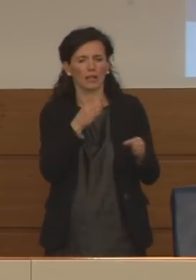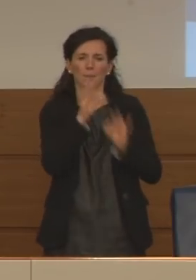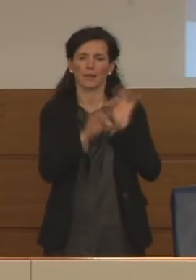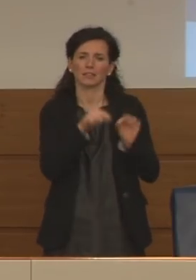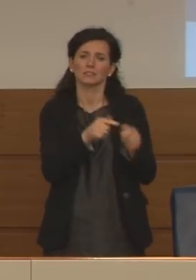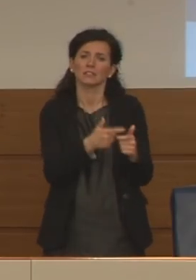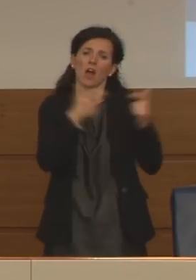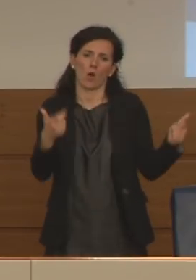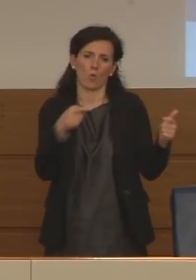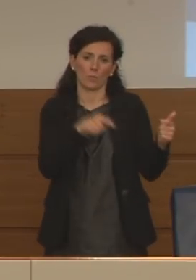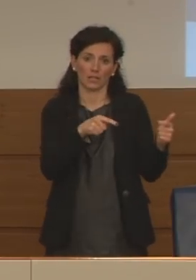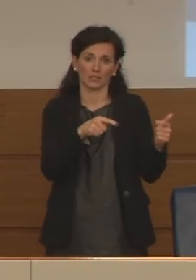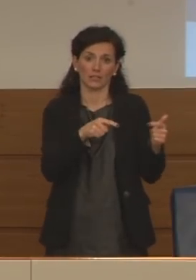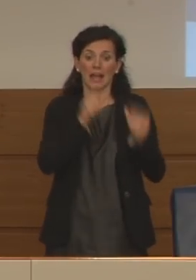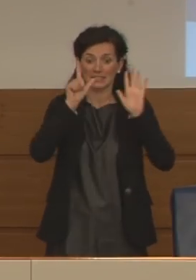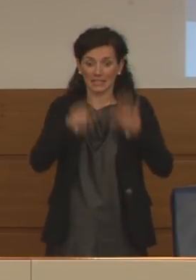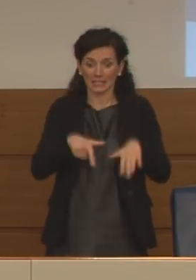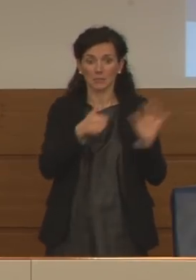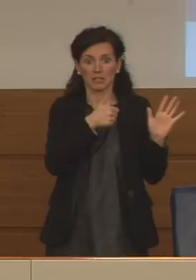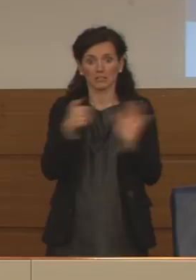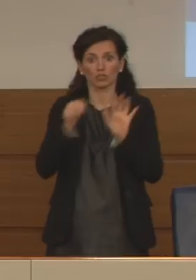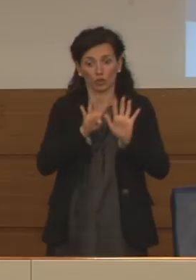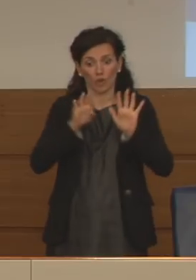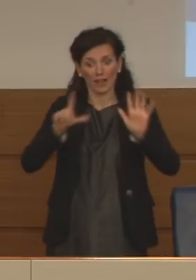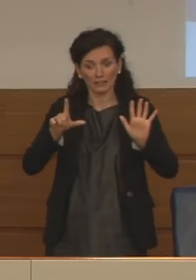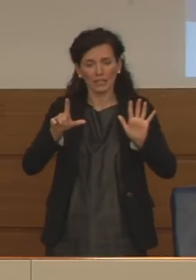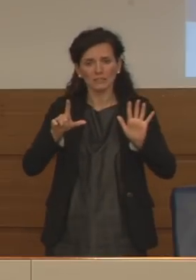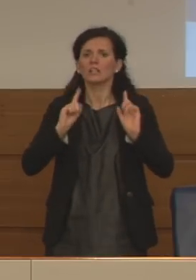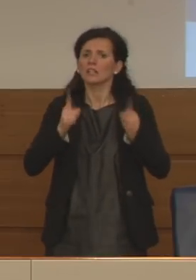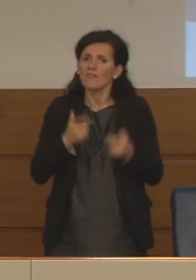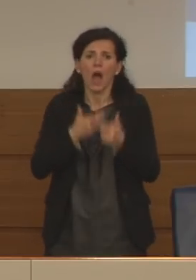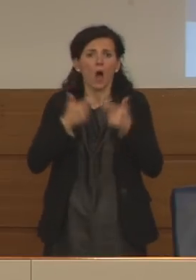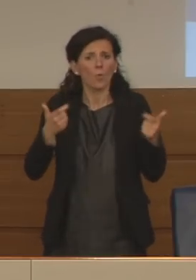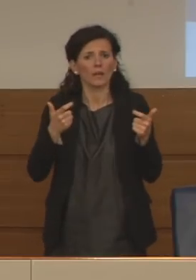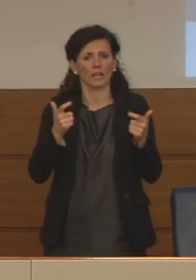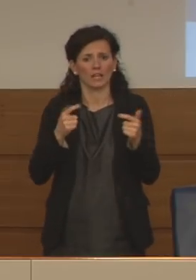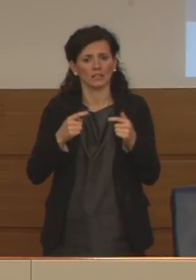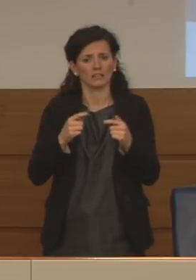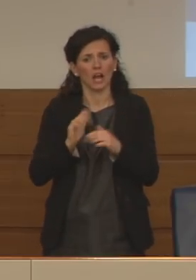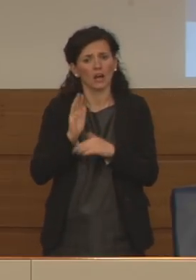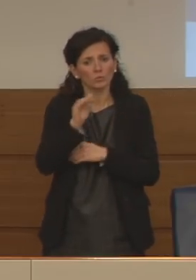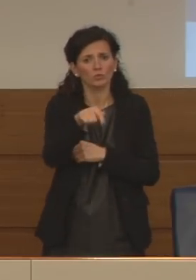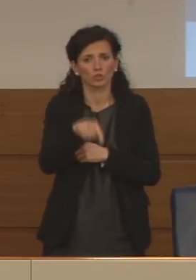Questo numero 7.697 dovrà aumentare ogni giorno di più, perché è il numero che conta ora